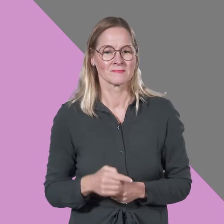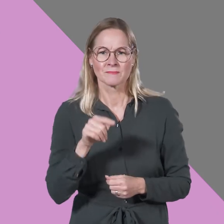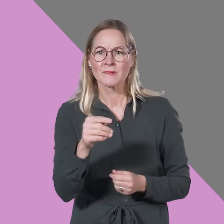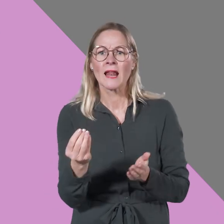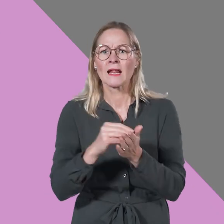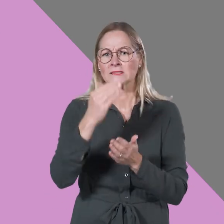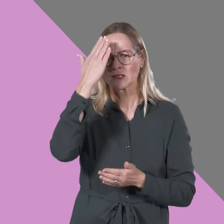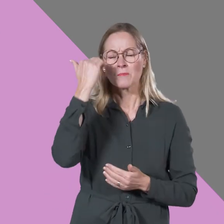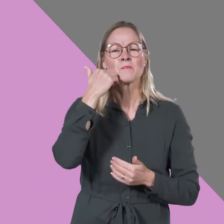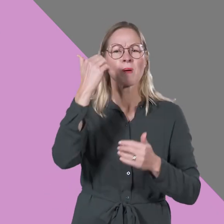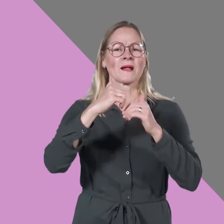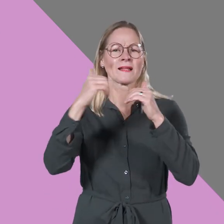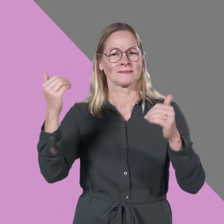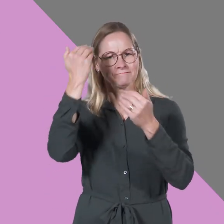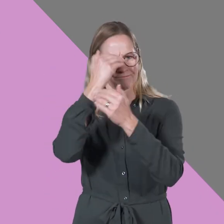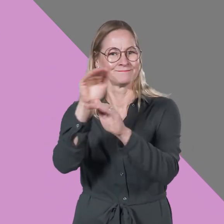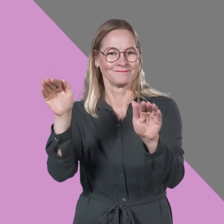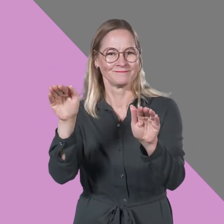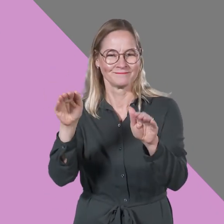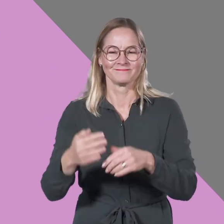Tästä tulee lisätietoja erikseen myöhemmin.